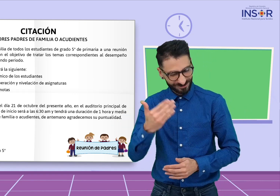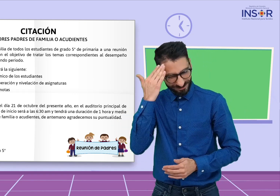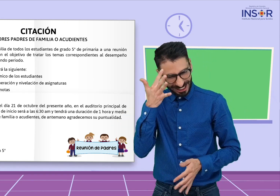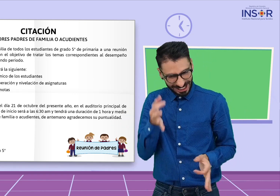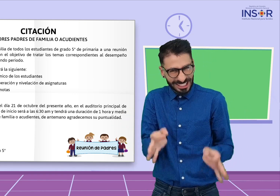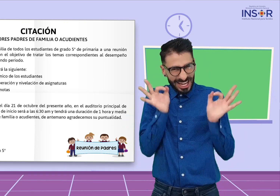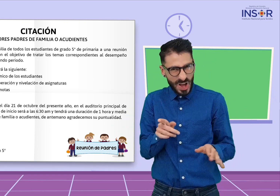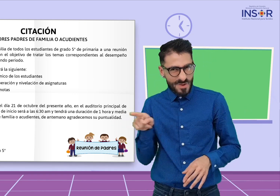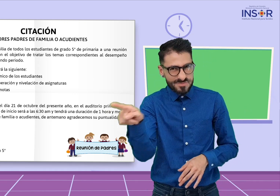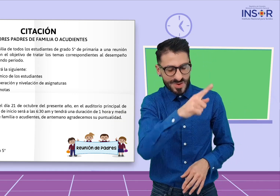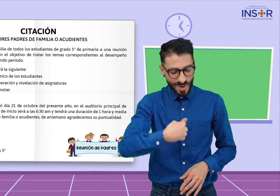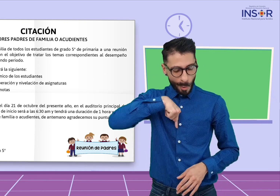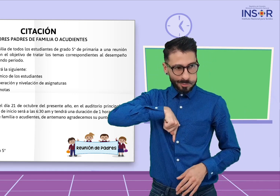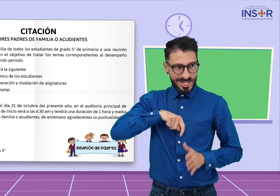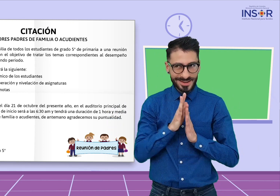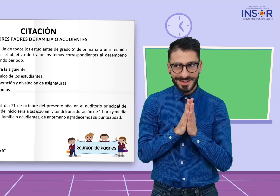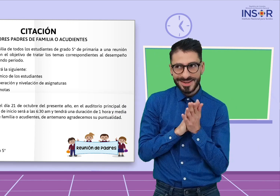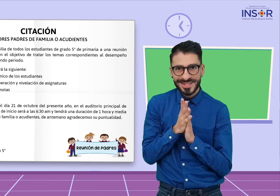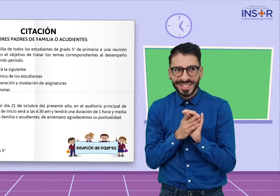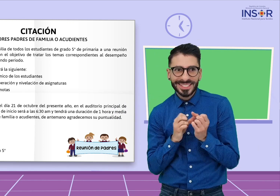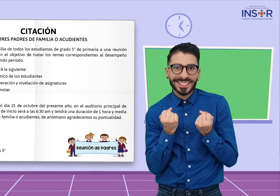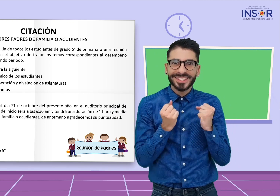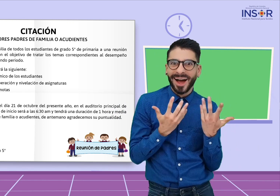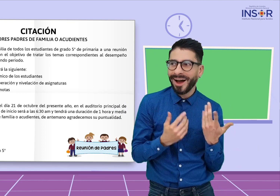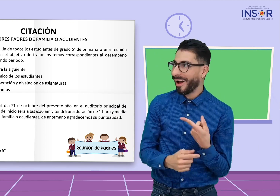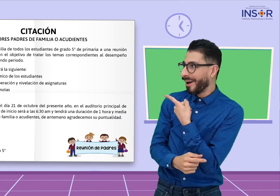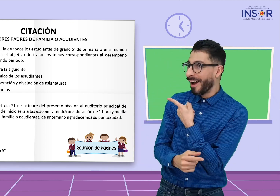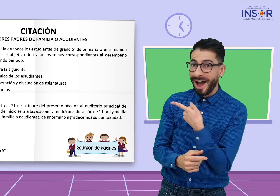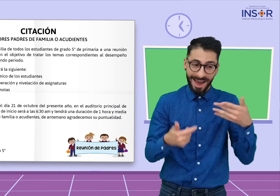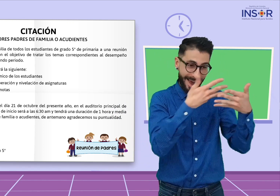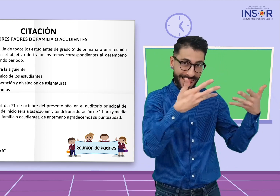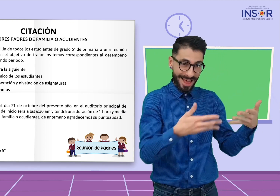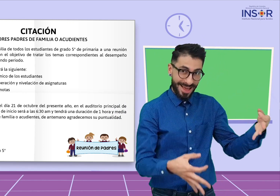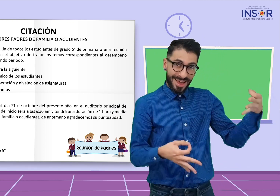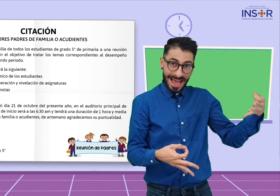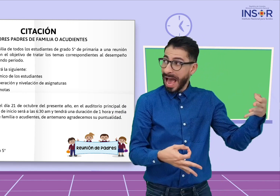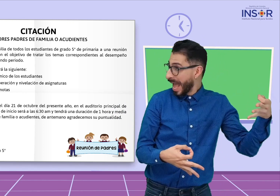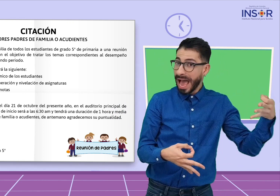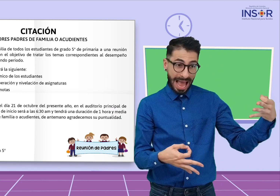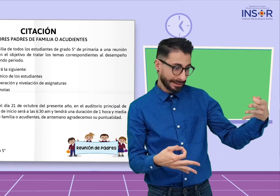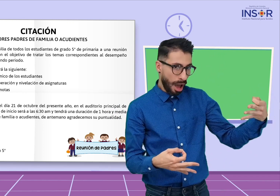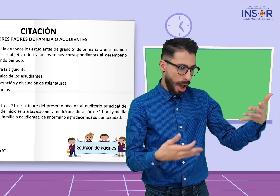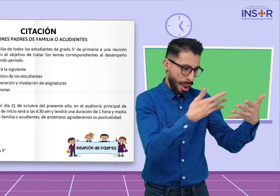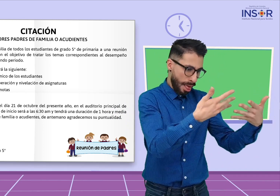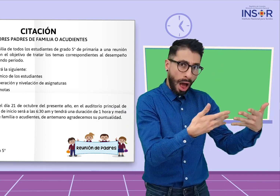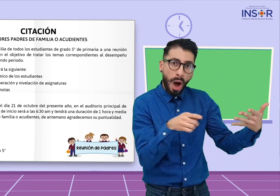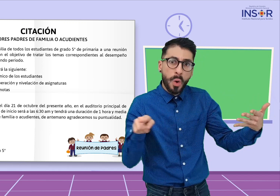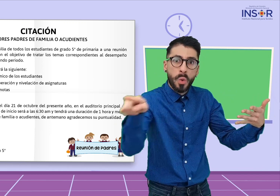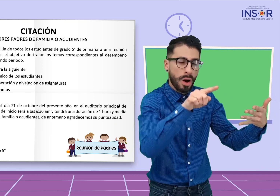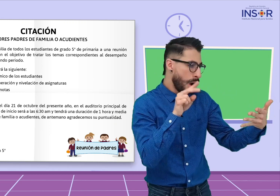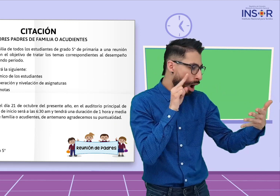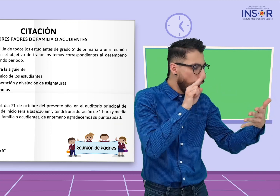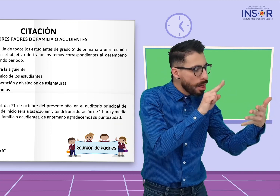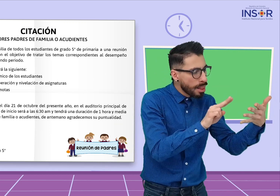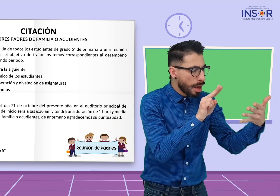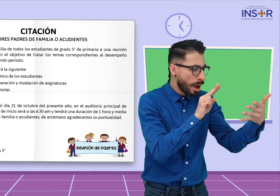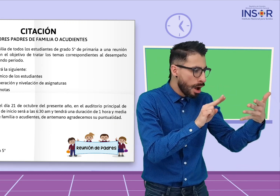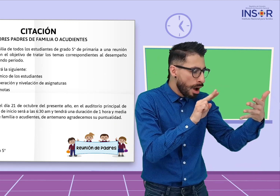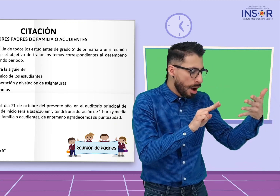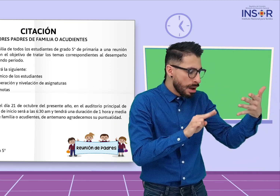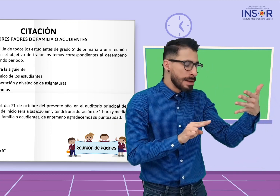Yo estoy seguro de que todos ustedes están ansiosos por comprender el texto en su totalidad,